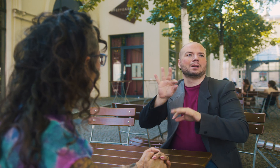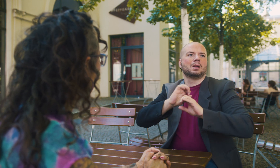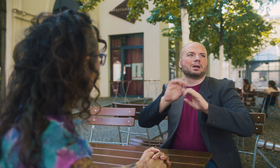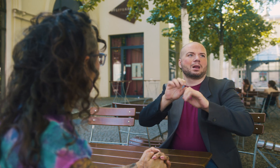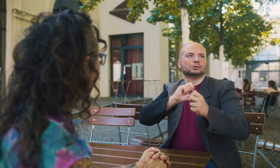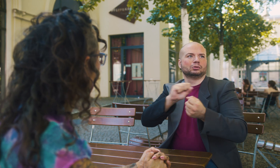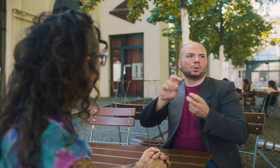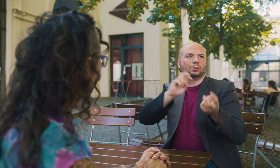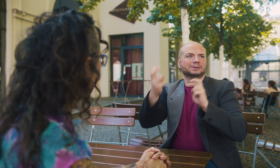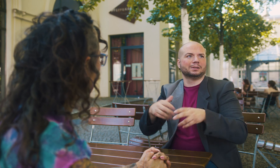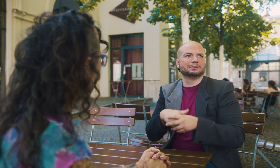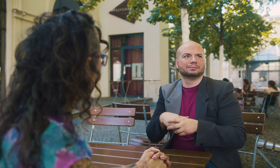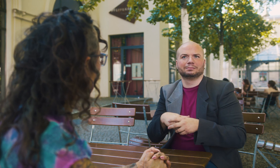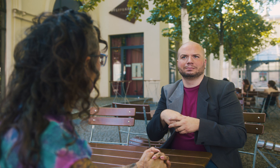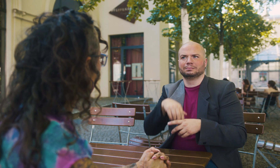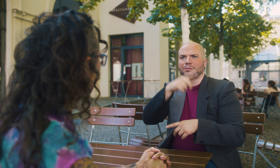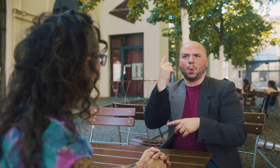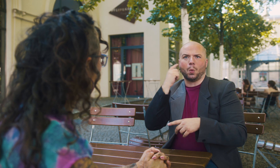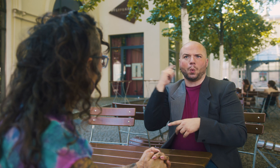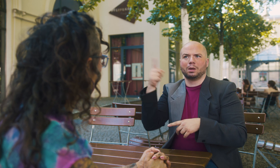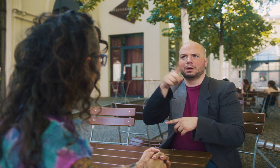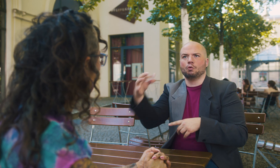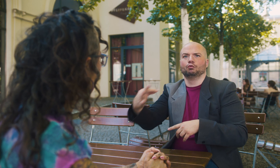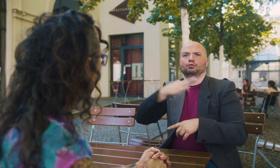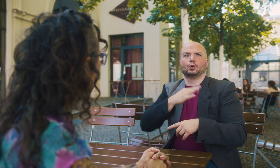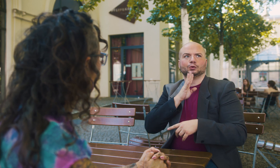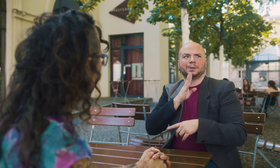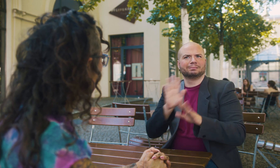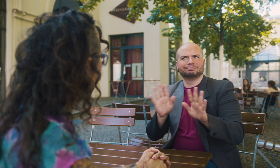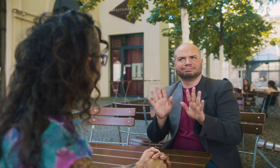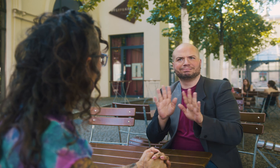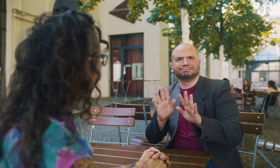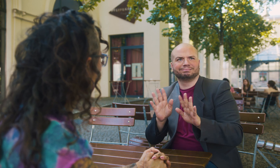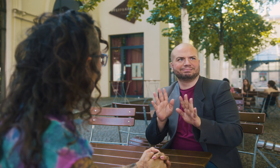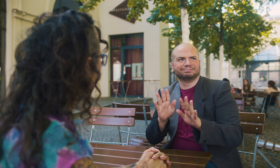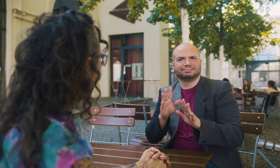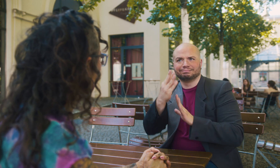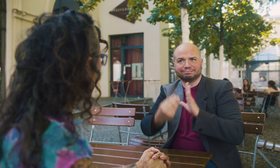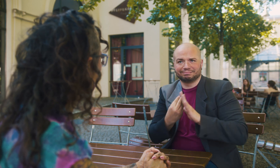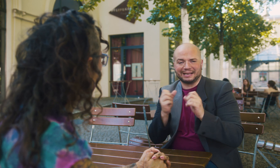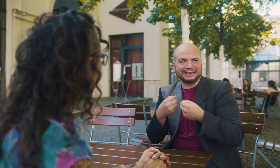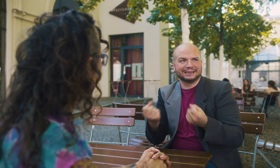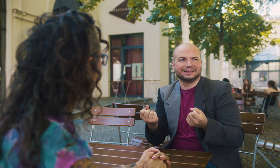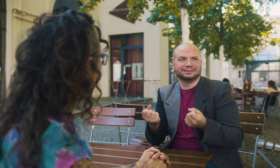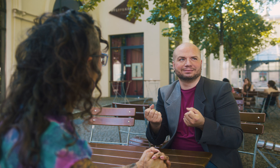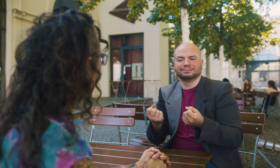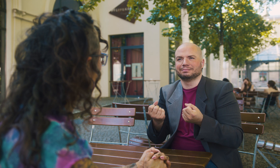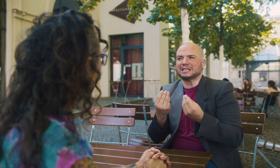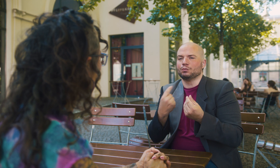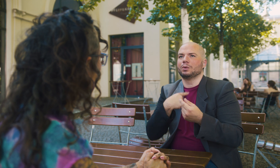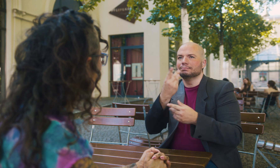Das eben viele Programme viel schneller umgesetzt werden können, die auch für uns passen, weil hörende Politiker:innen können nicht für uns sprechen, das geht einfach nicht.